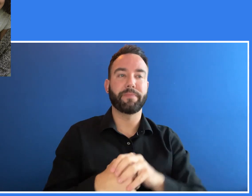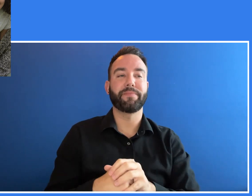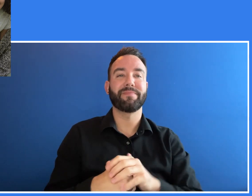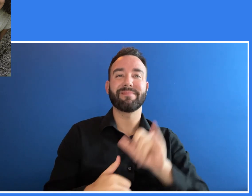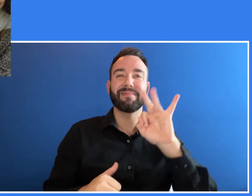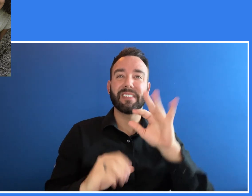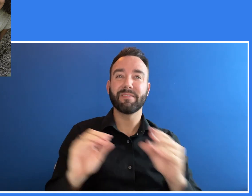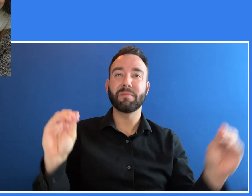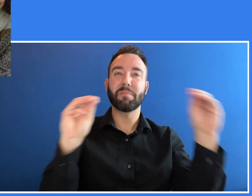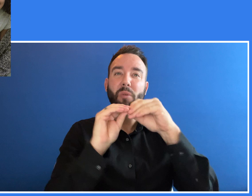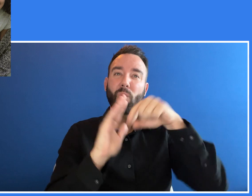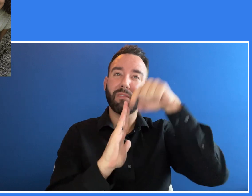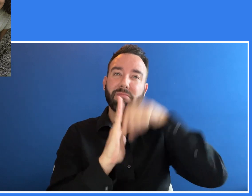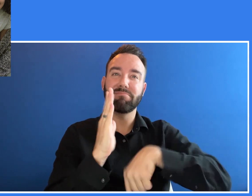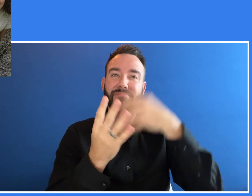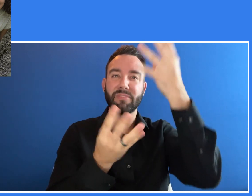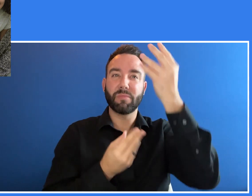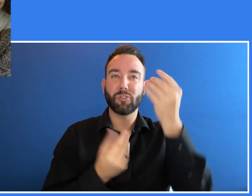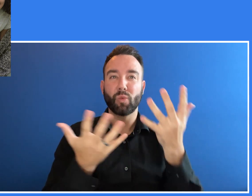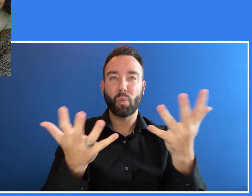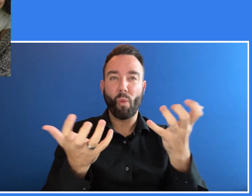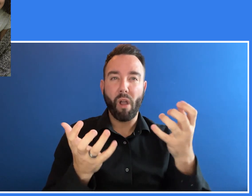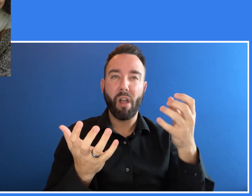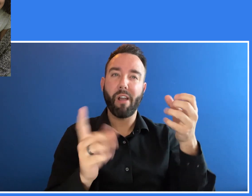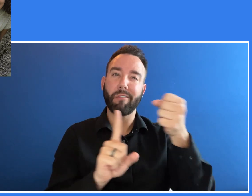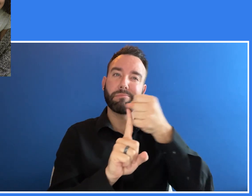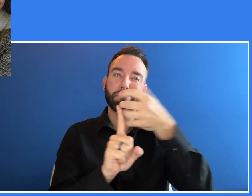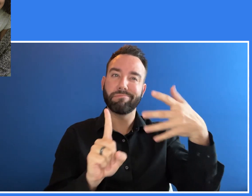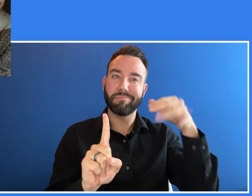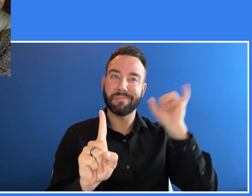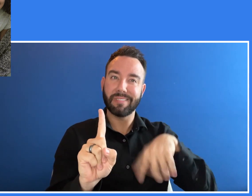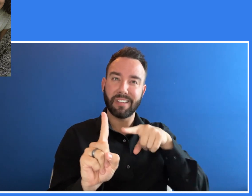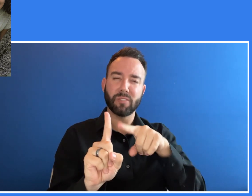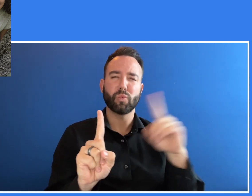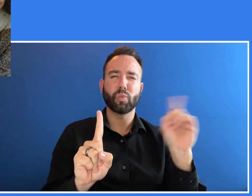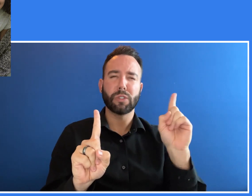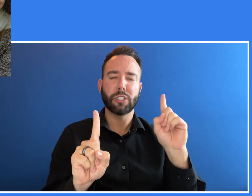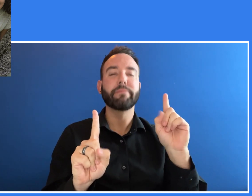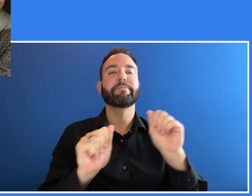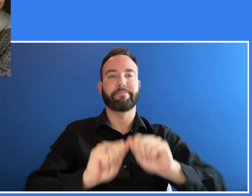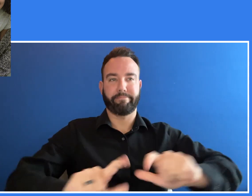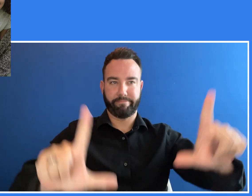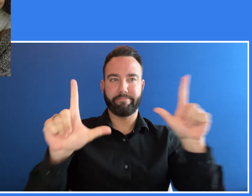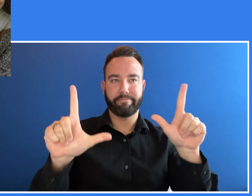y de los pros y contras de la hidroxicarbamida en comparación con otros tratamientos.